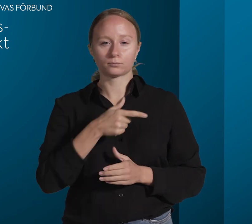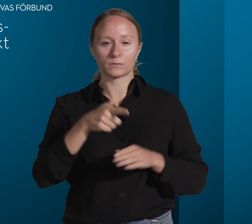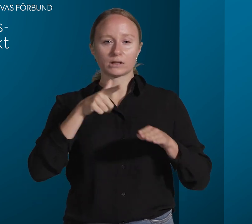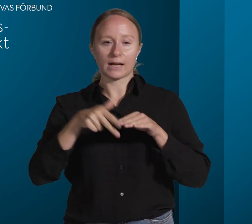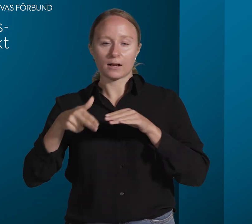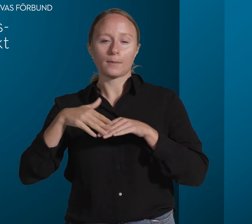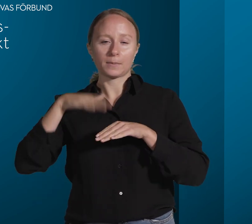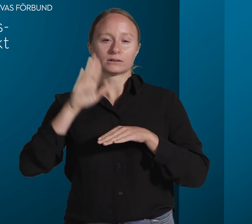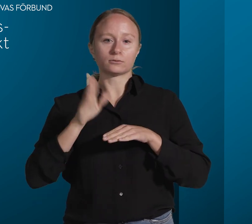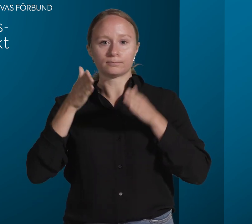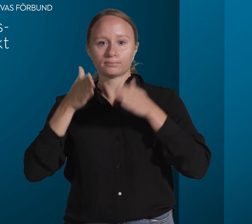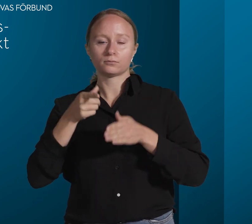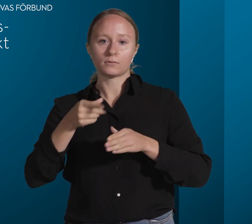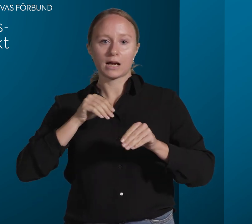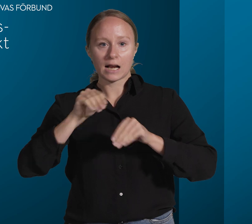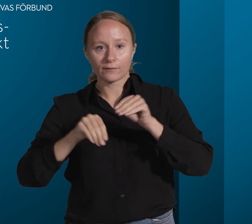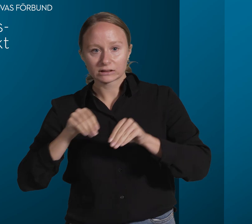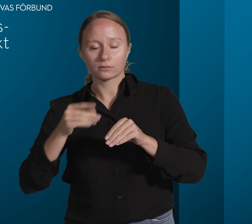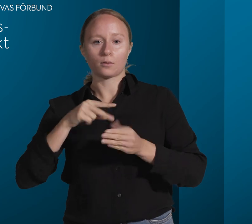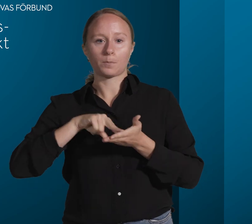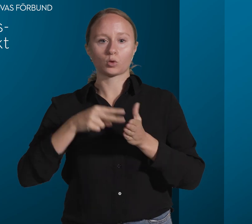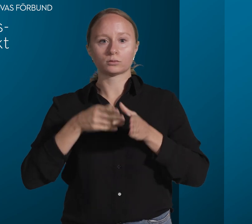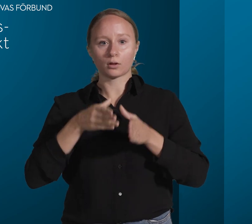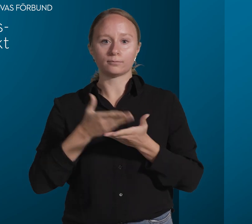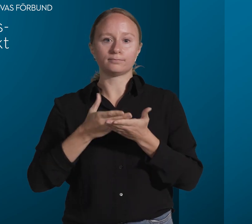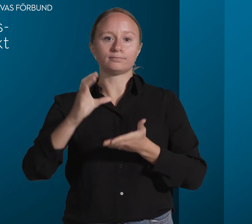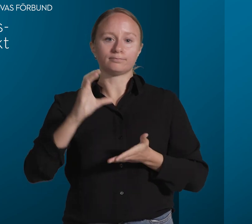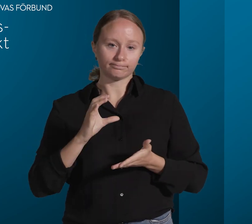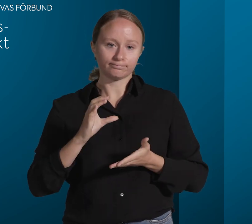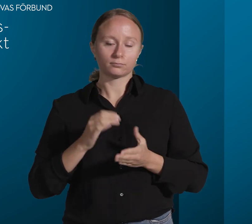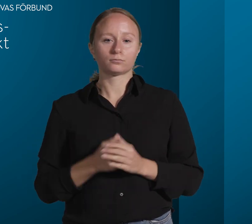Den största delen av nedskärningarna gäller investerings- och projektunderstöd.